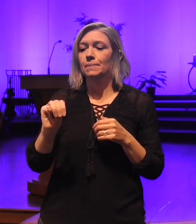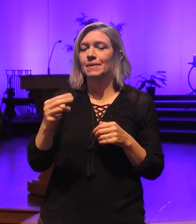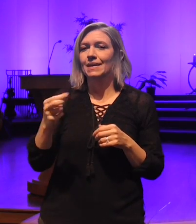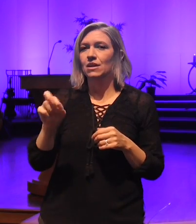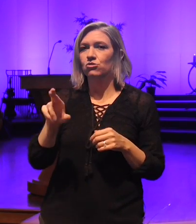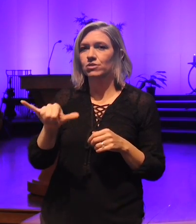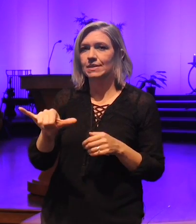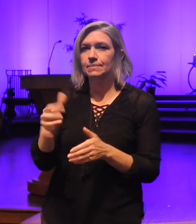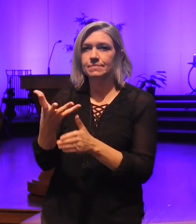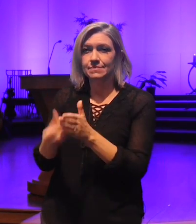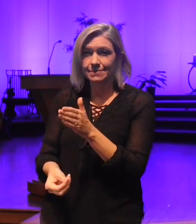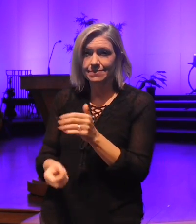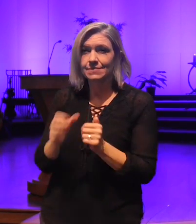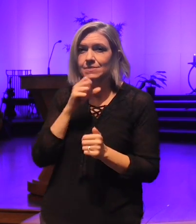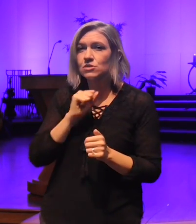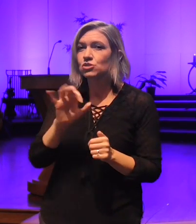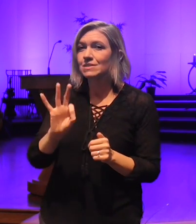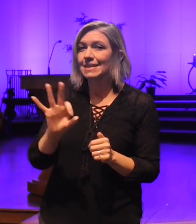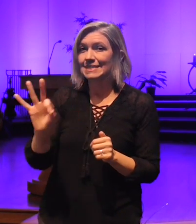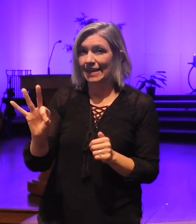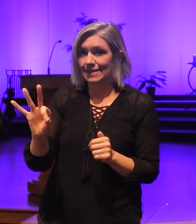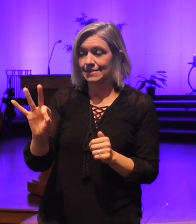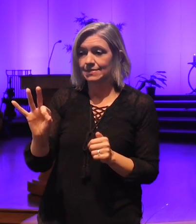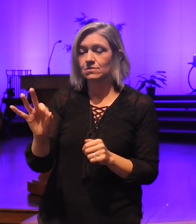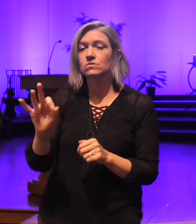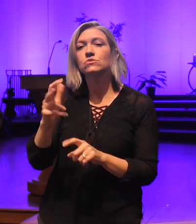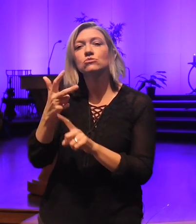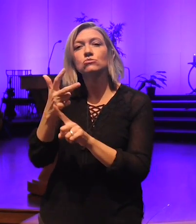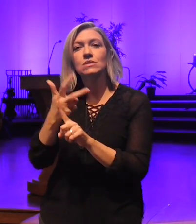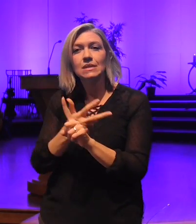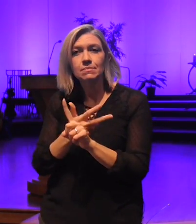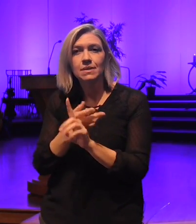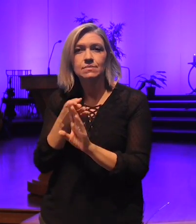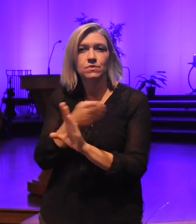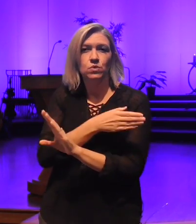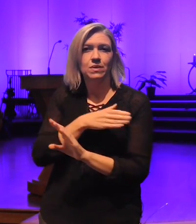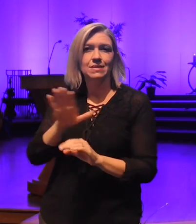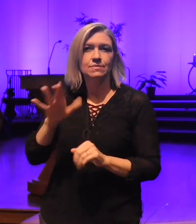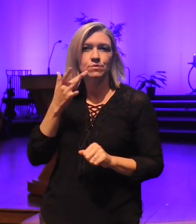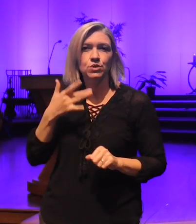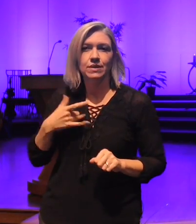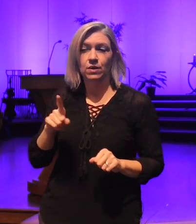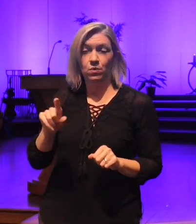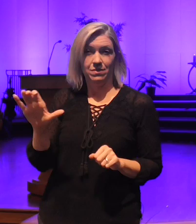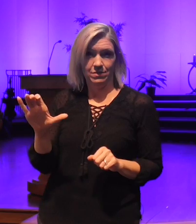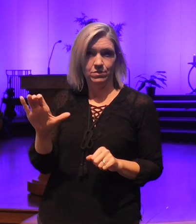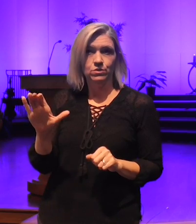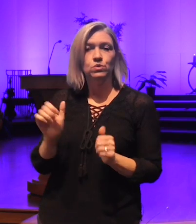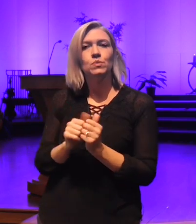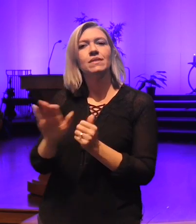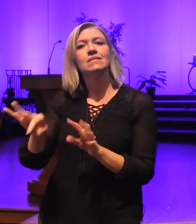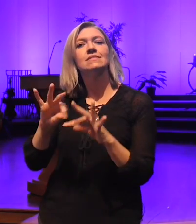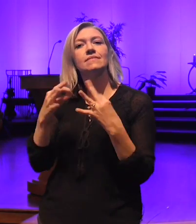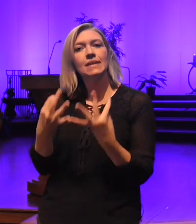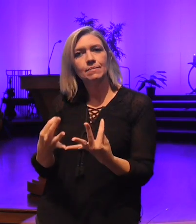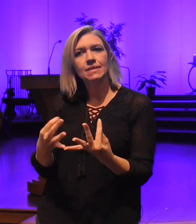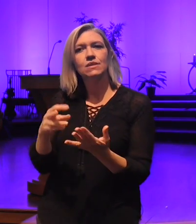a la edad de 99 años, tres meses antes de cumplir 100 años, con su familia leyéndole pasajes de